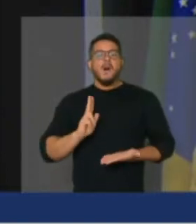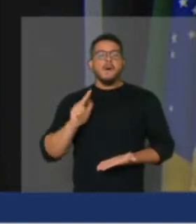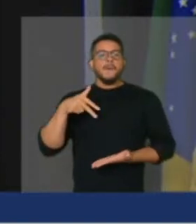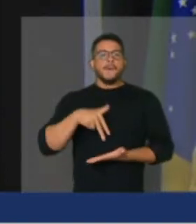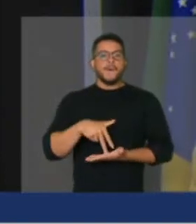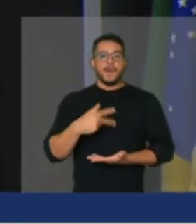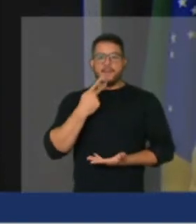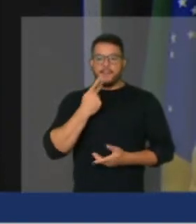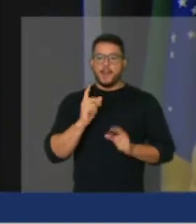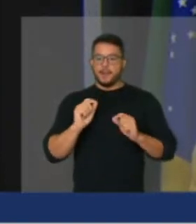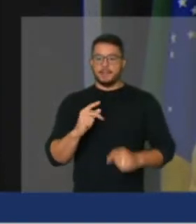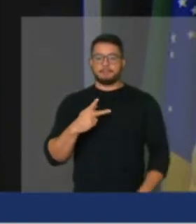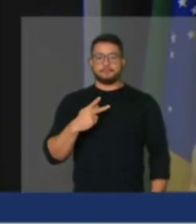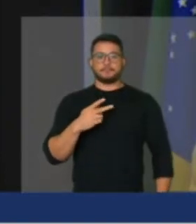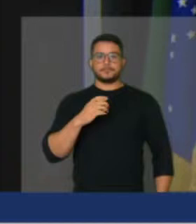TEM... TEM FEITO SESSÕES TODOS OS DIAS PARA CORRER